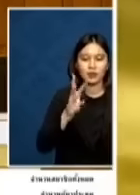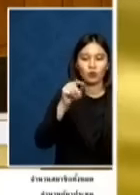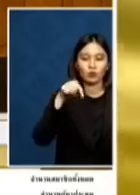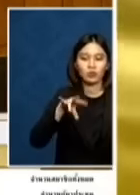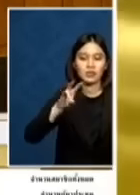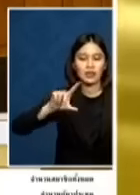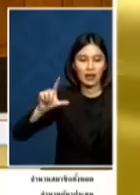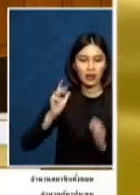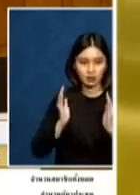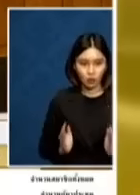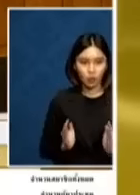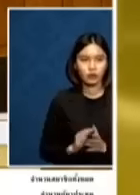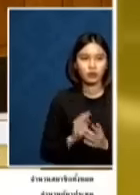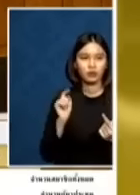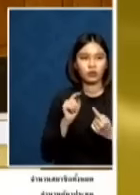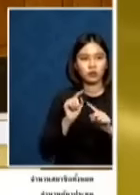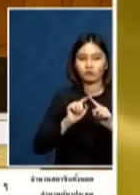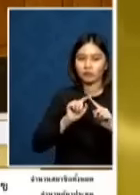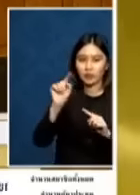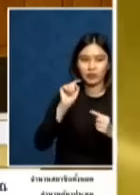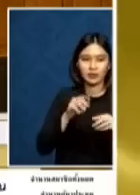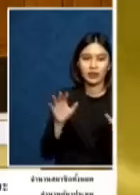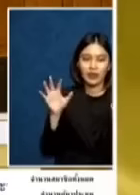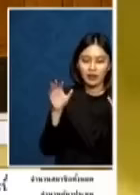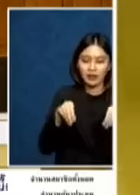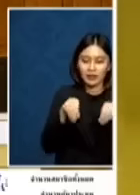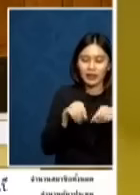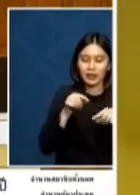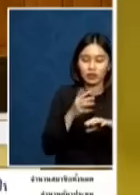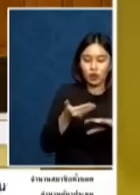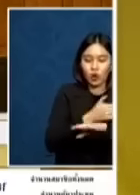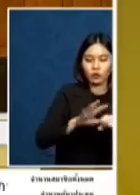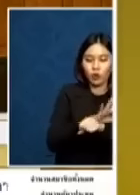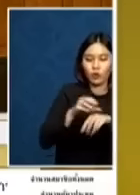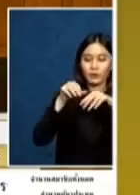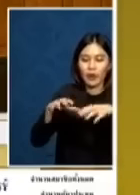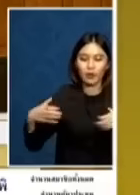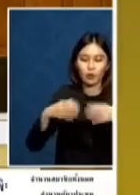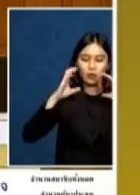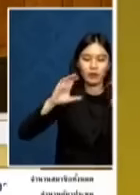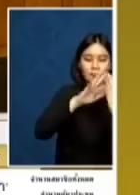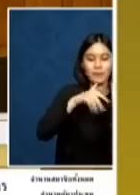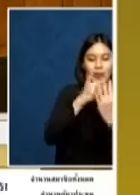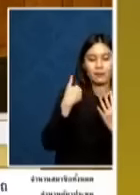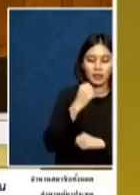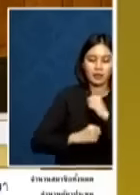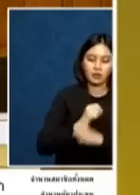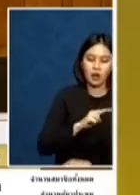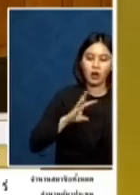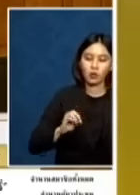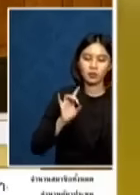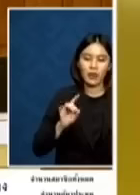เอก้าวไกลเขไปแปลงเป็นอิไนนะก็ติดตามท่าน ผู้ชมฮะฟังกันพอหอมปากหอมอันนี้เป็นการนำ